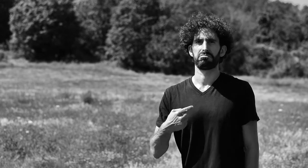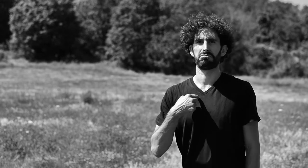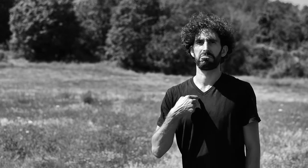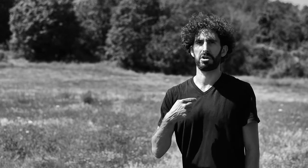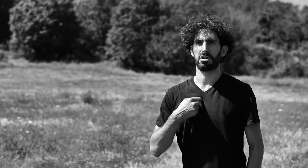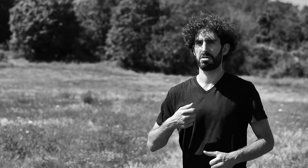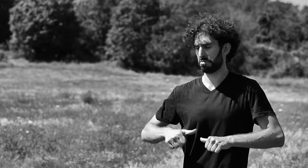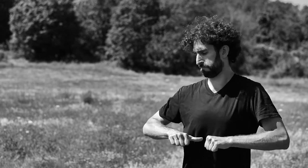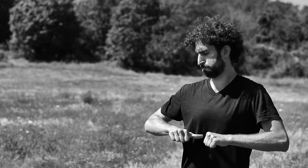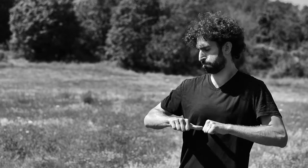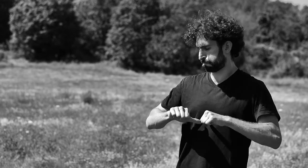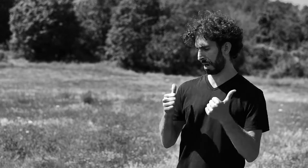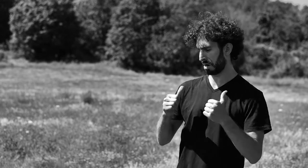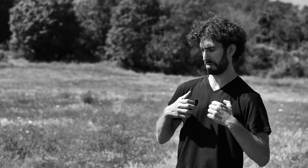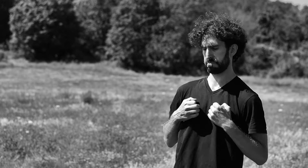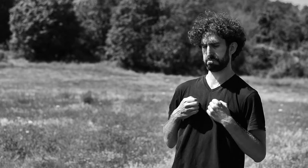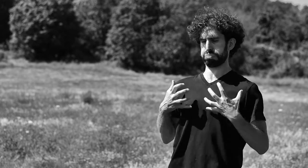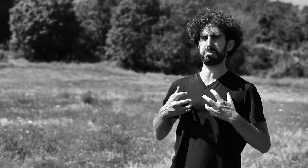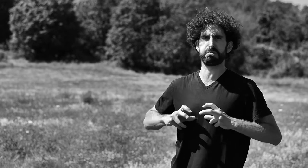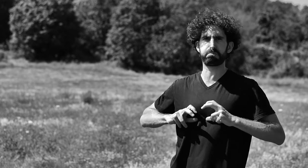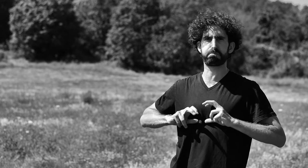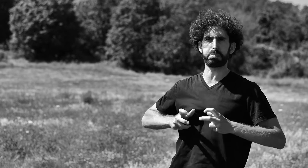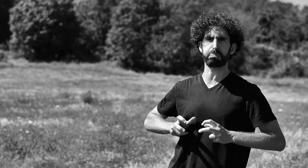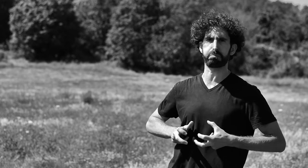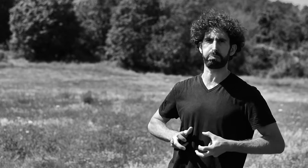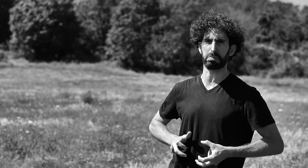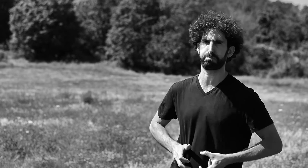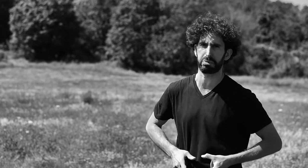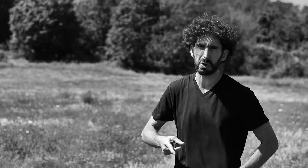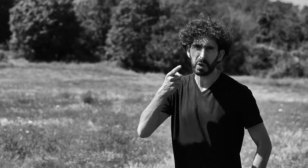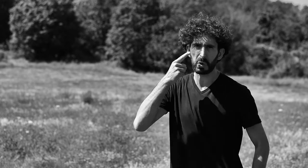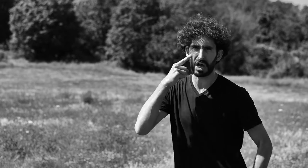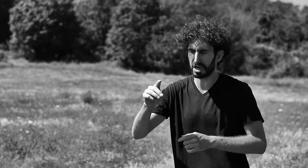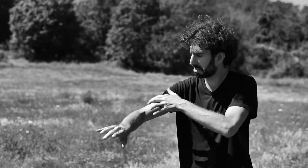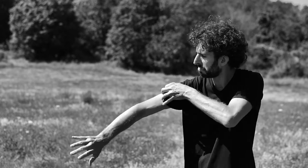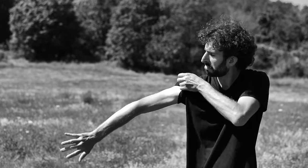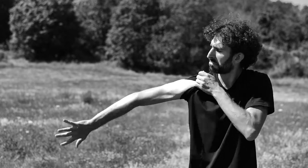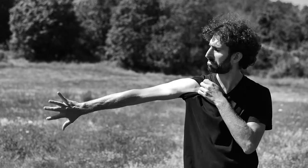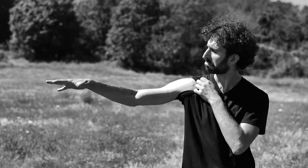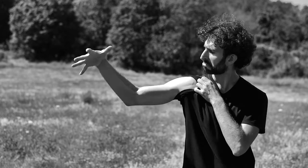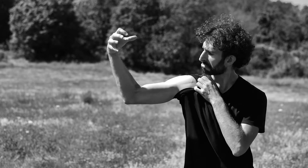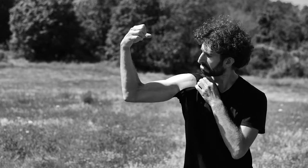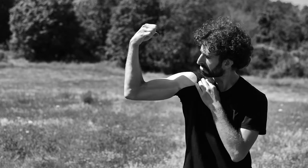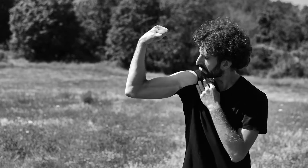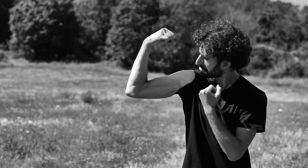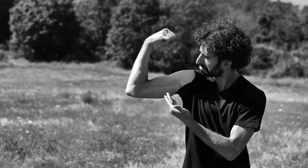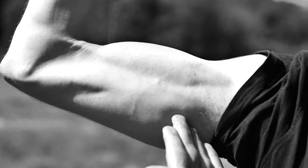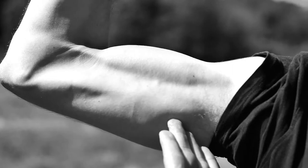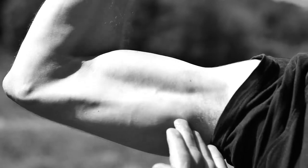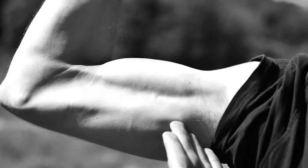Moi, je suis musclé avec des pectoraux et des abdominaux développés. Regarde moi ça.